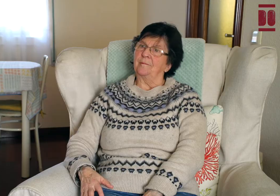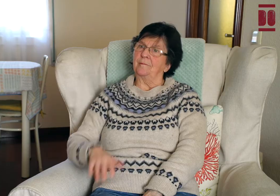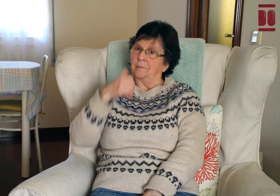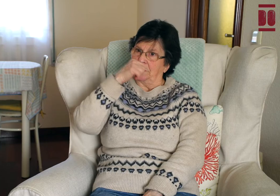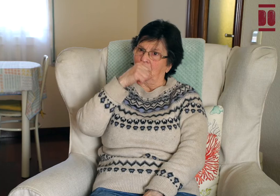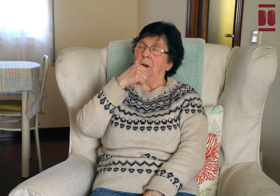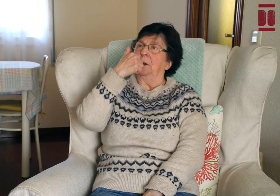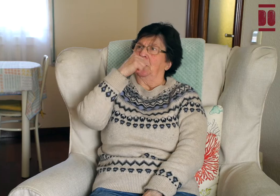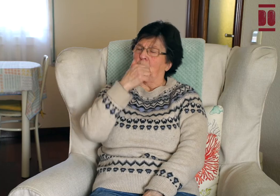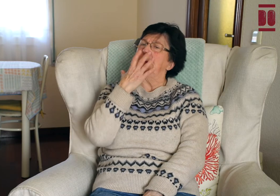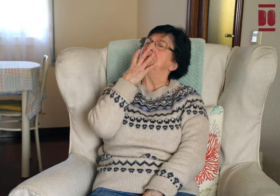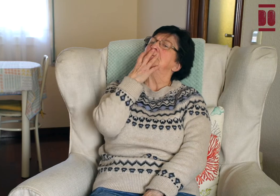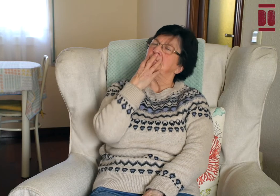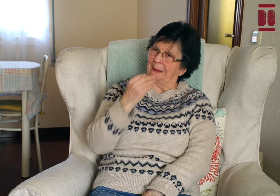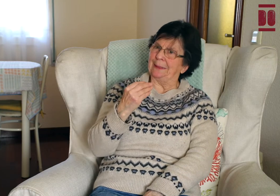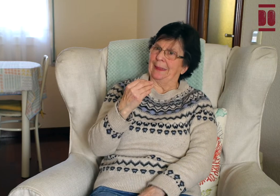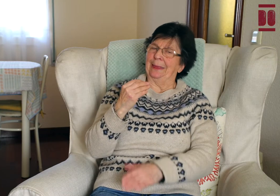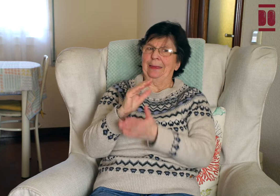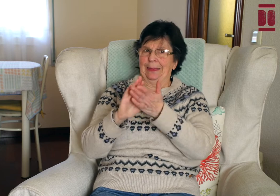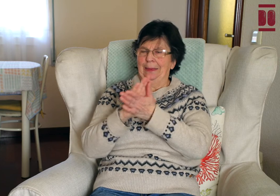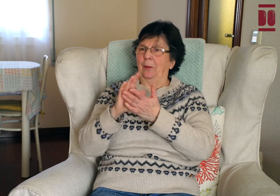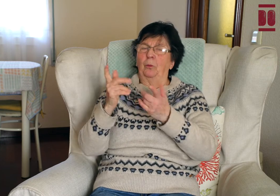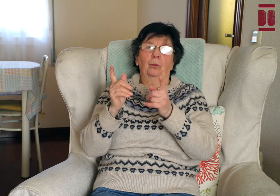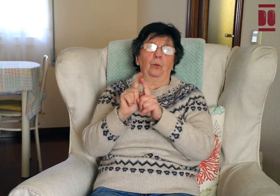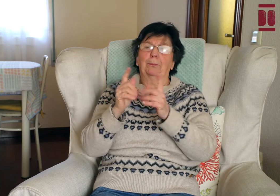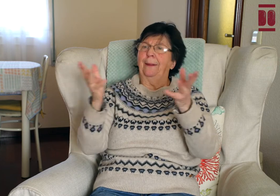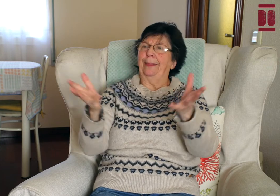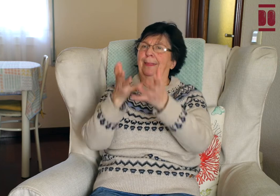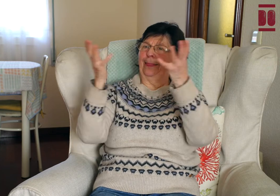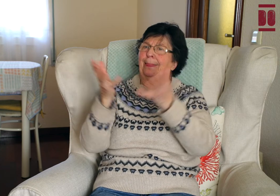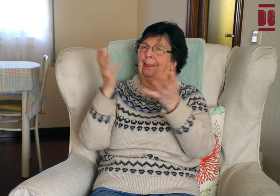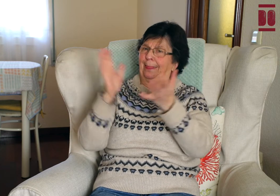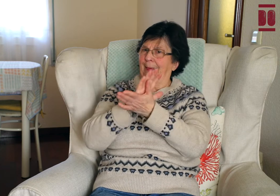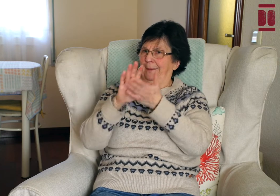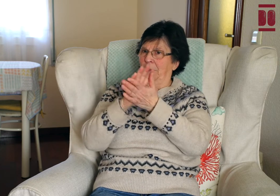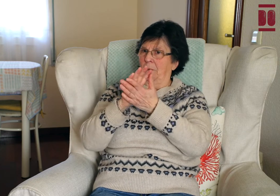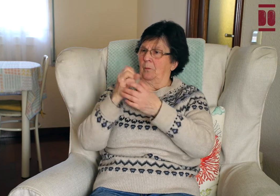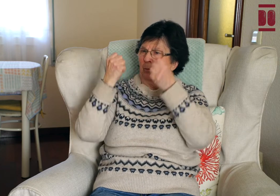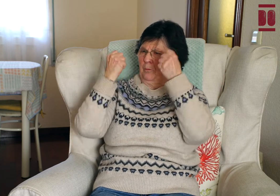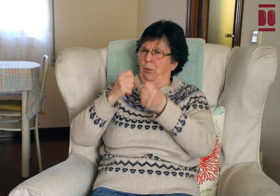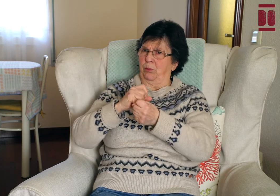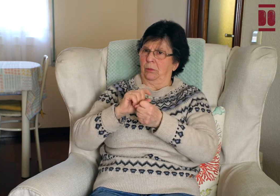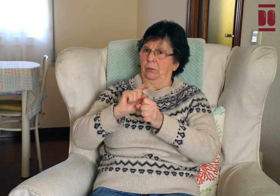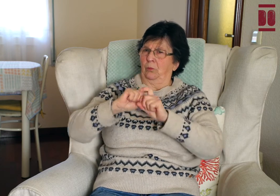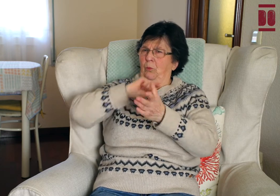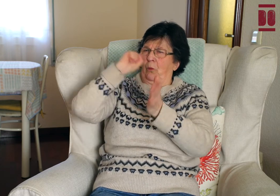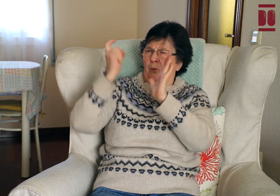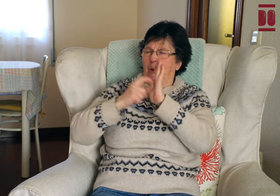Sí, bueno, mi hijo me entiende bien y signa, pero no tiene un dominio total de la lengua de signos, la usa bien